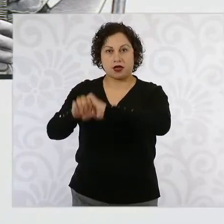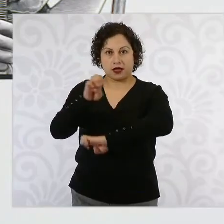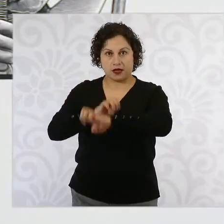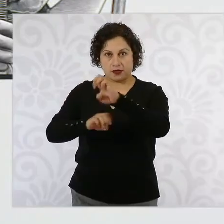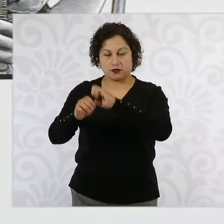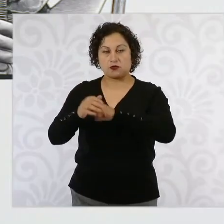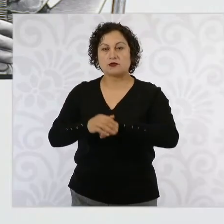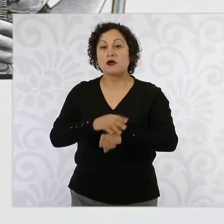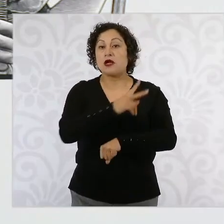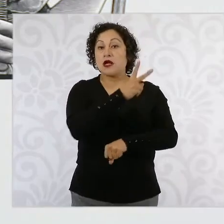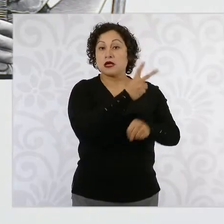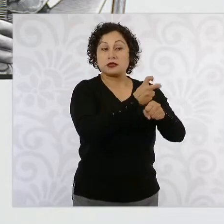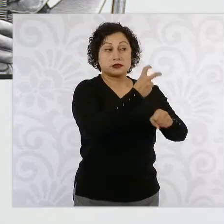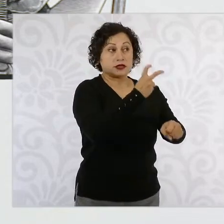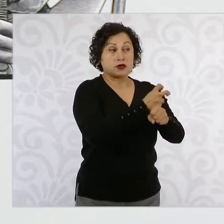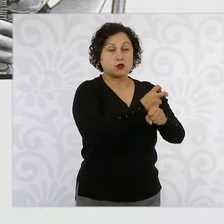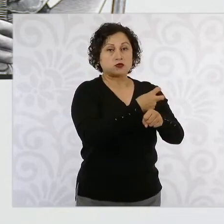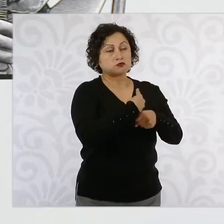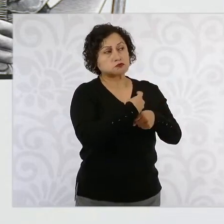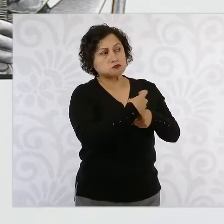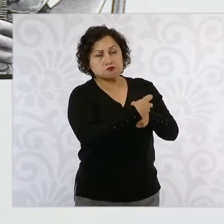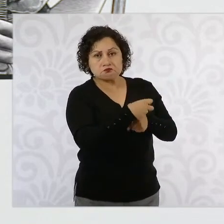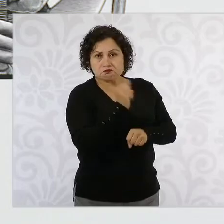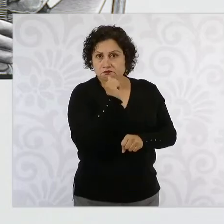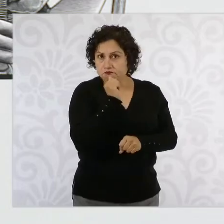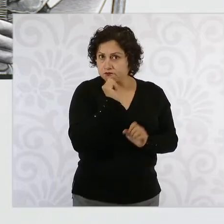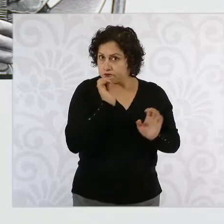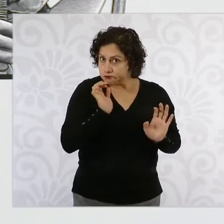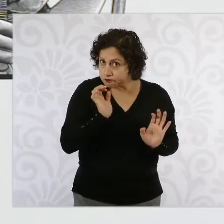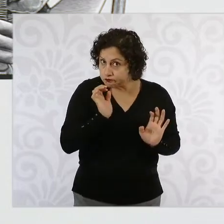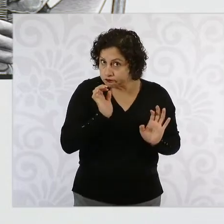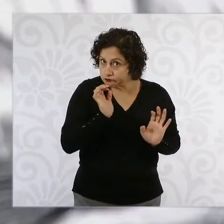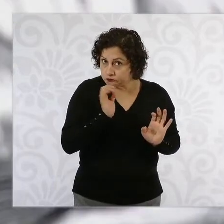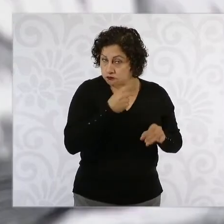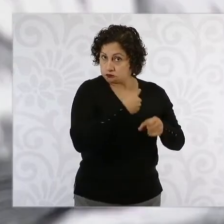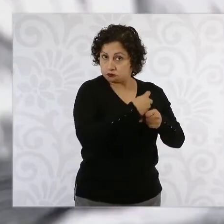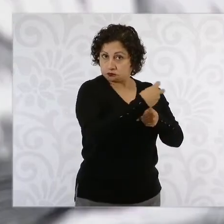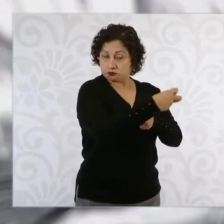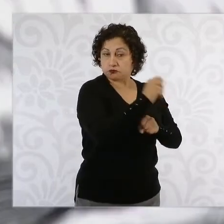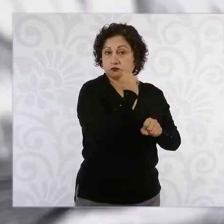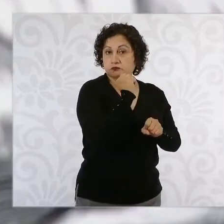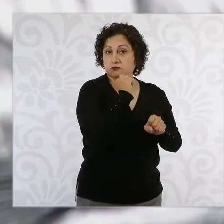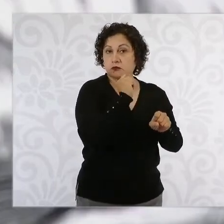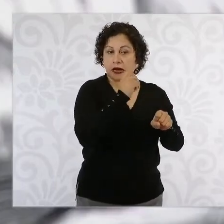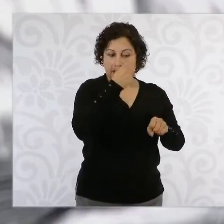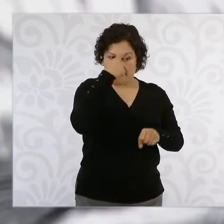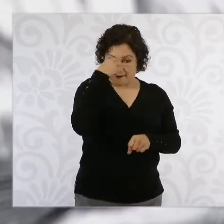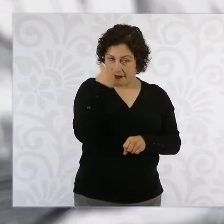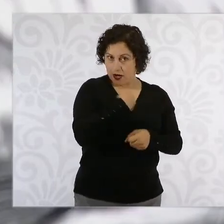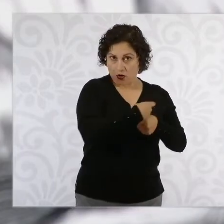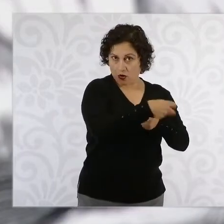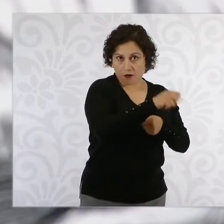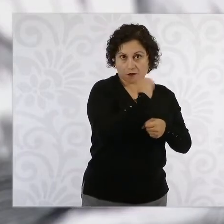todavía no hay invitaciones no solo a México sino que todavía no hay invitaciones en general Aunque